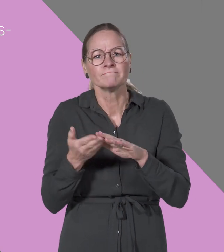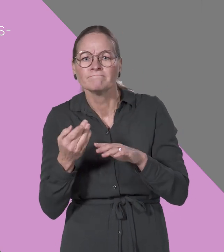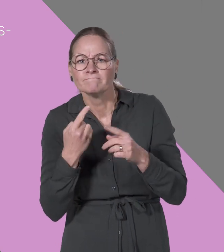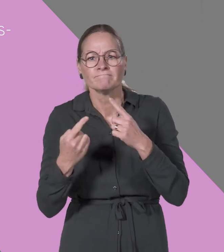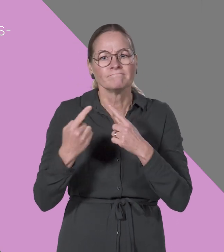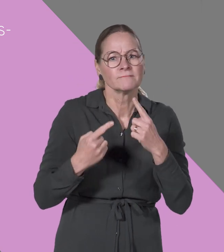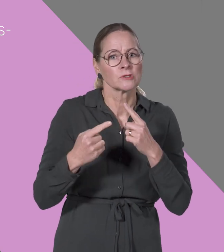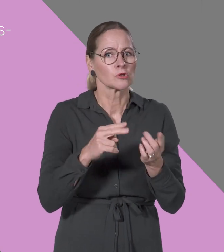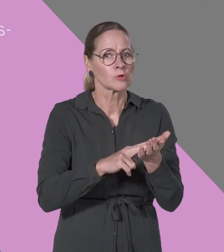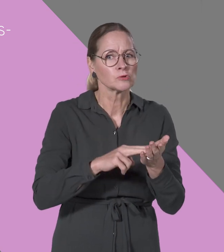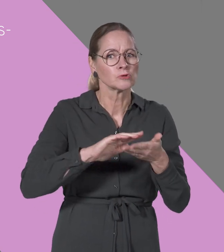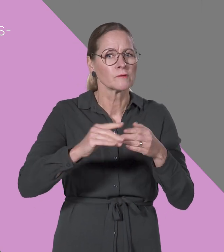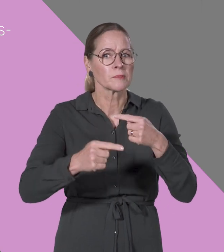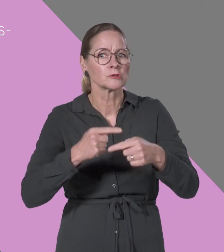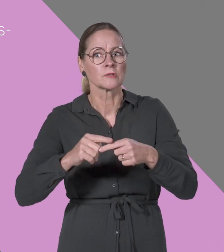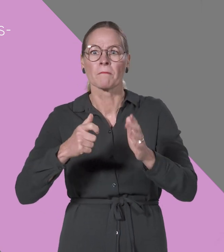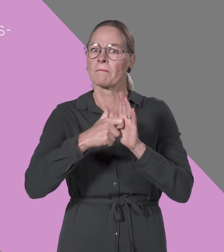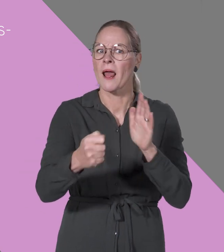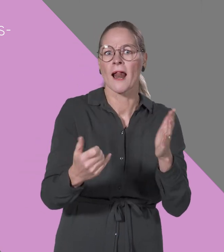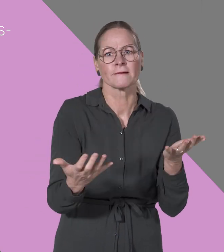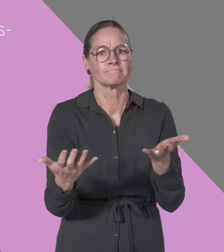totuus- ja sovintoprosessin mallista.